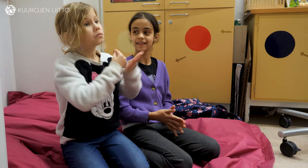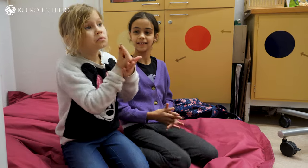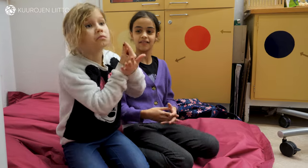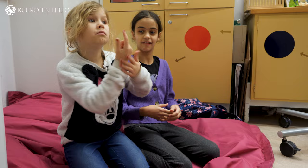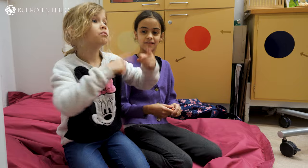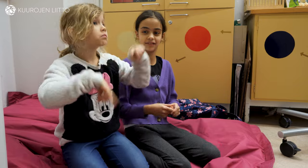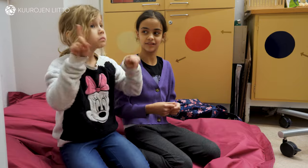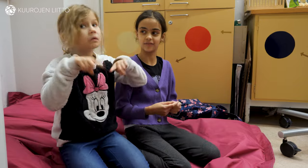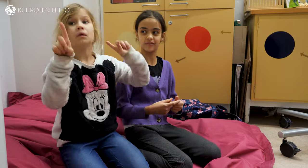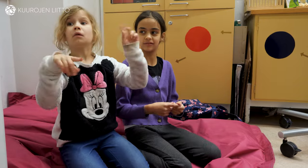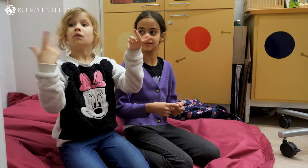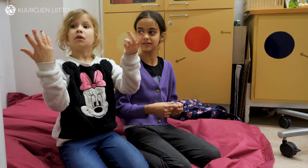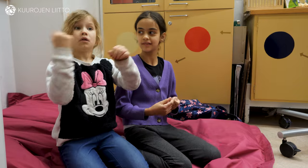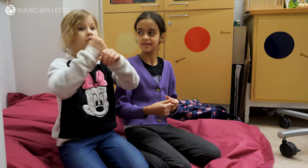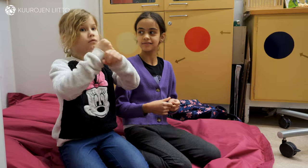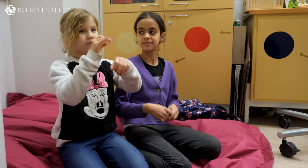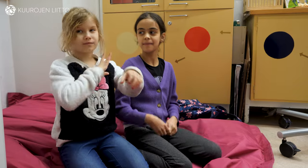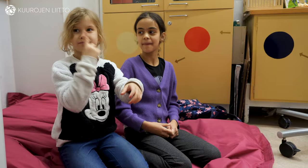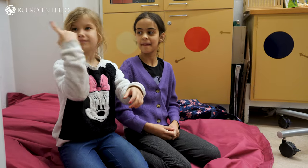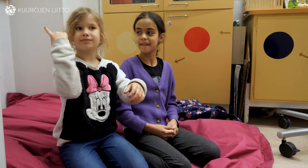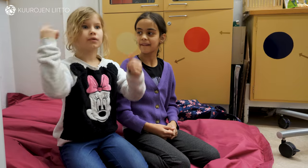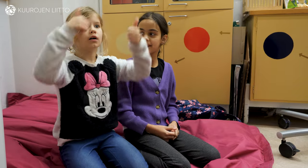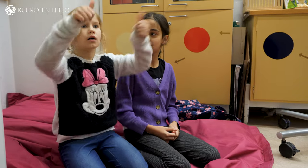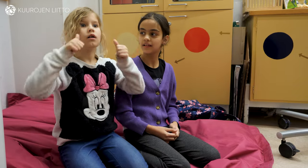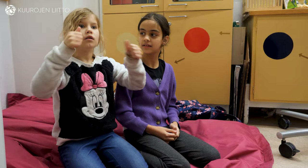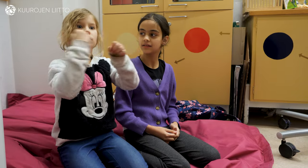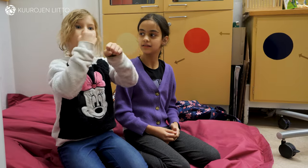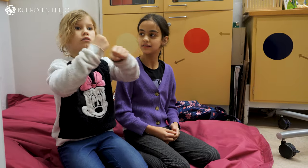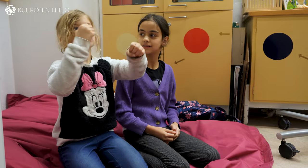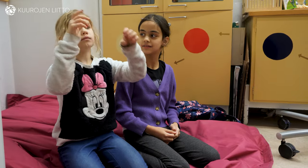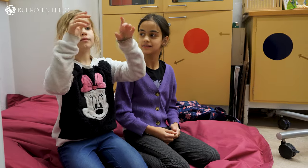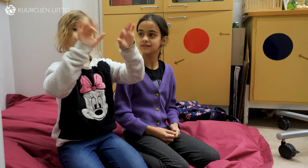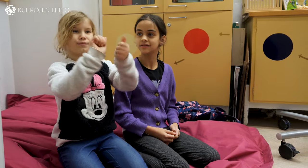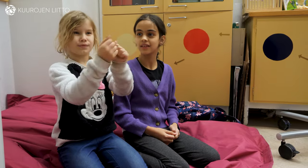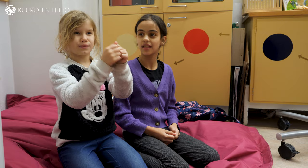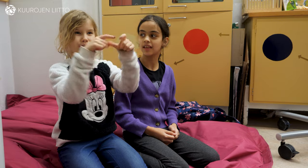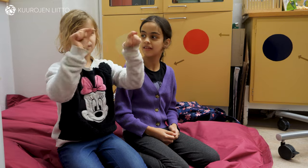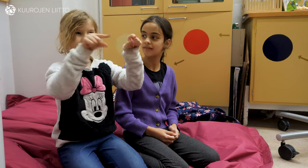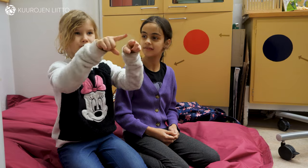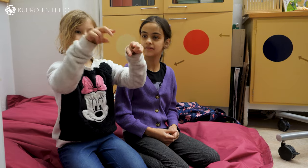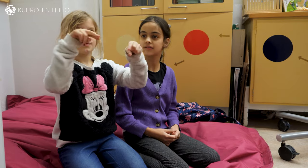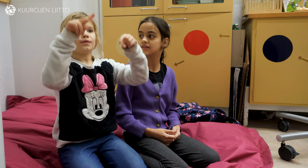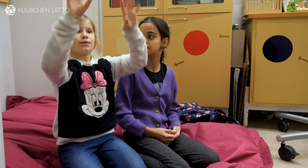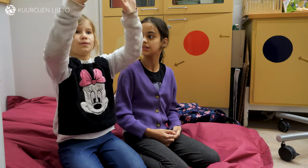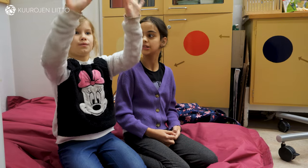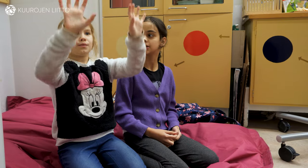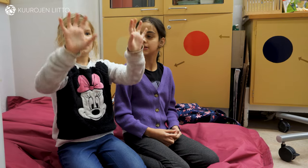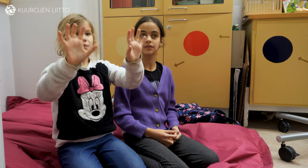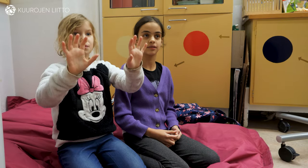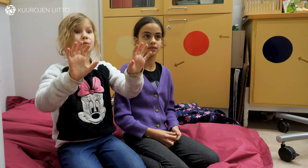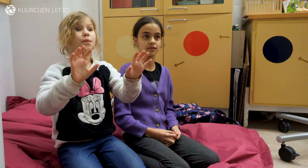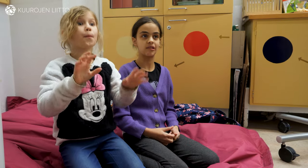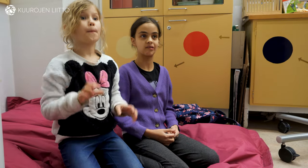Piirretään ja askarrellaan. Huomasit varmaan tuolla seinällä meidän tekemiä lumihiutaleita?